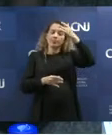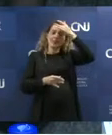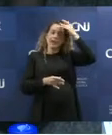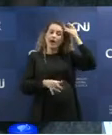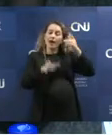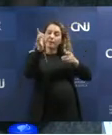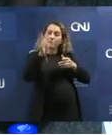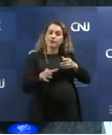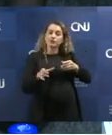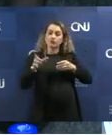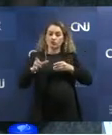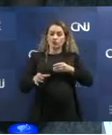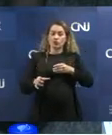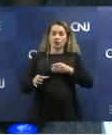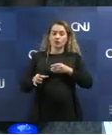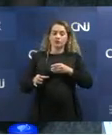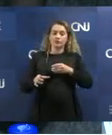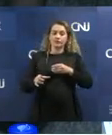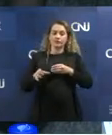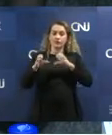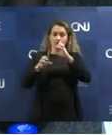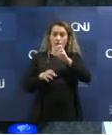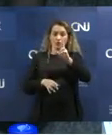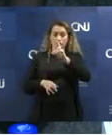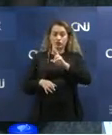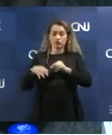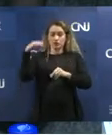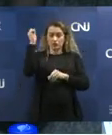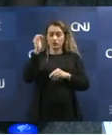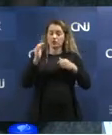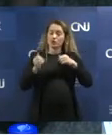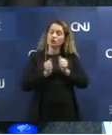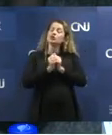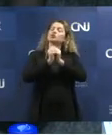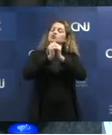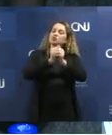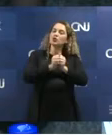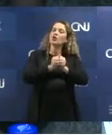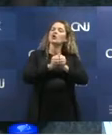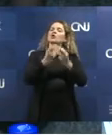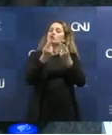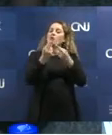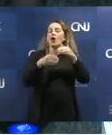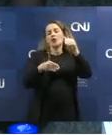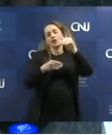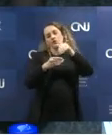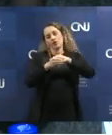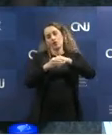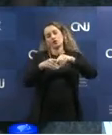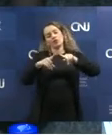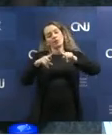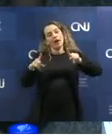eu acompanho o voto de Sua Excelência. Mas quanto ao afastamento também pelas razões já expostas